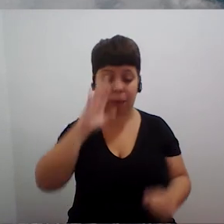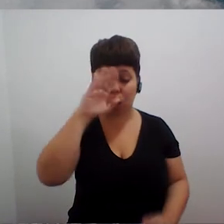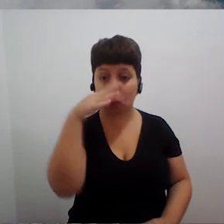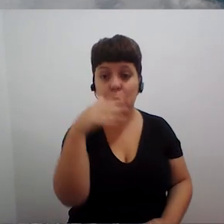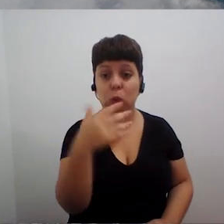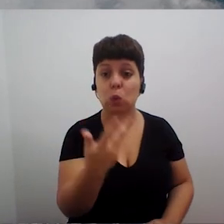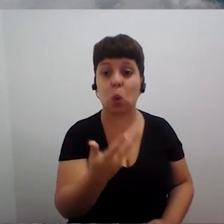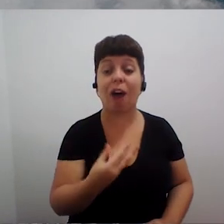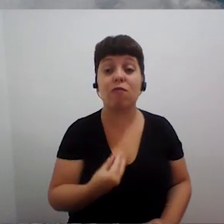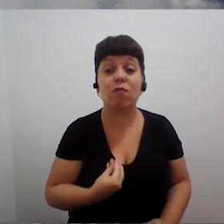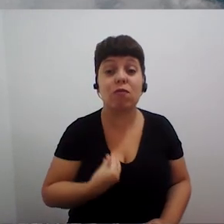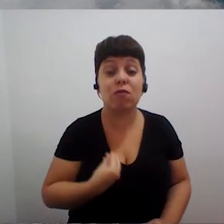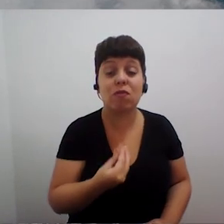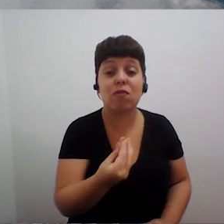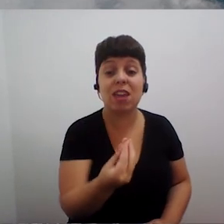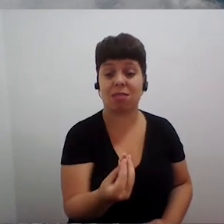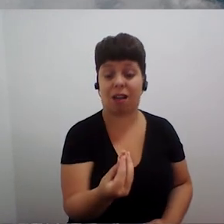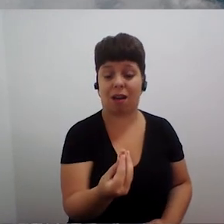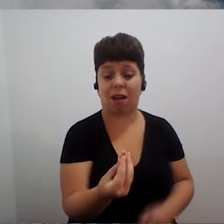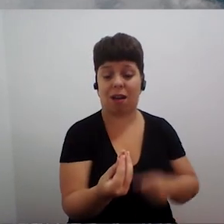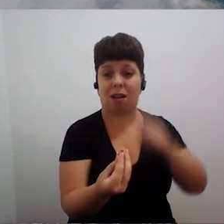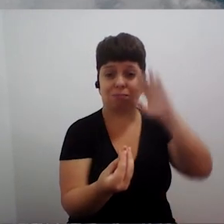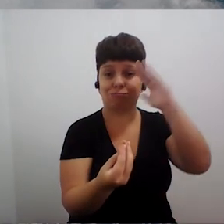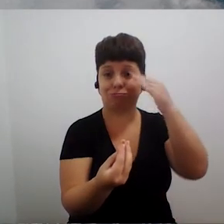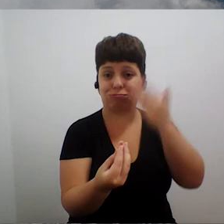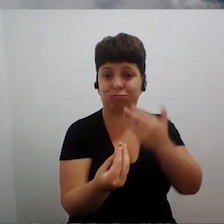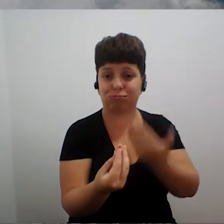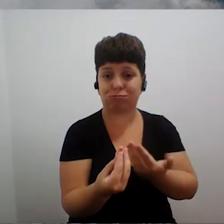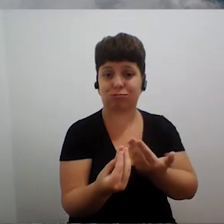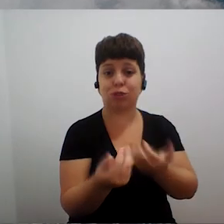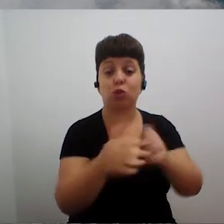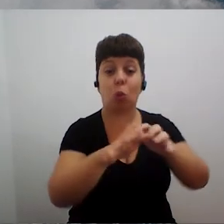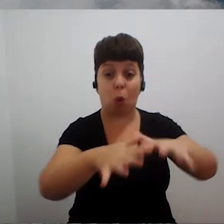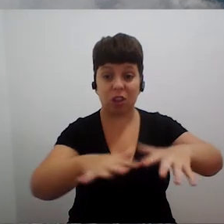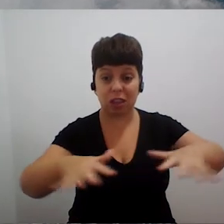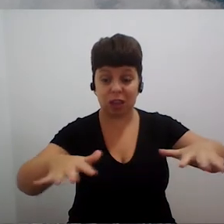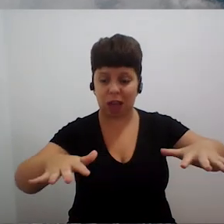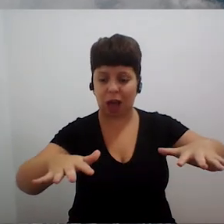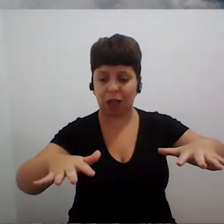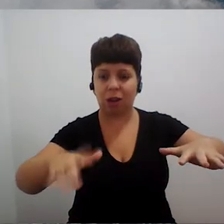A vida como expressão de um oceano ainda maior que o oceano que entendemos,